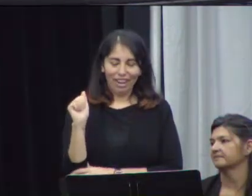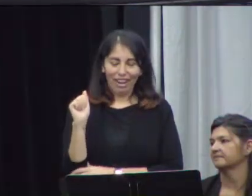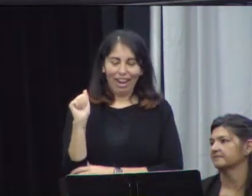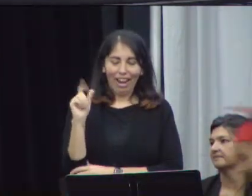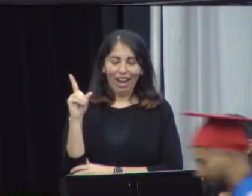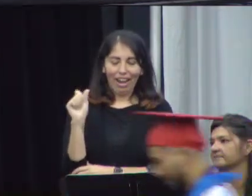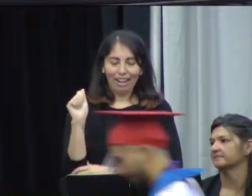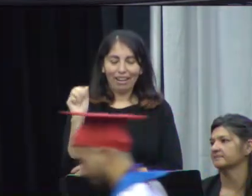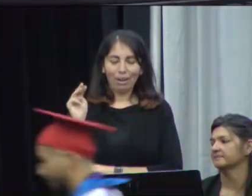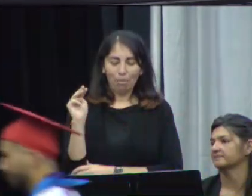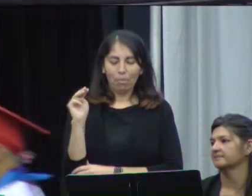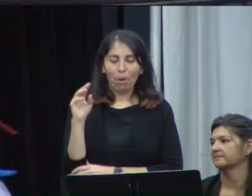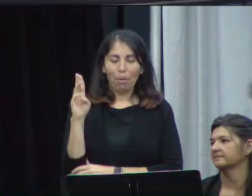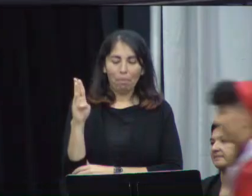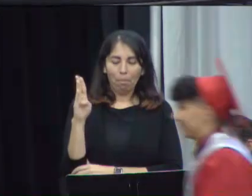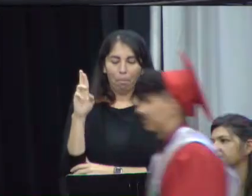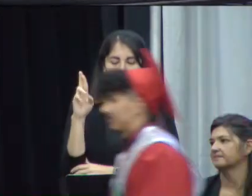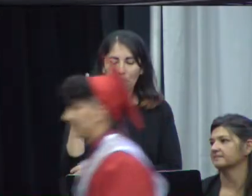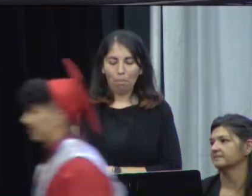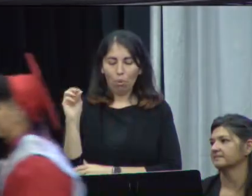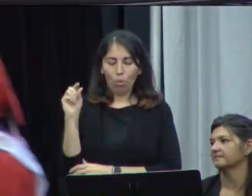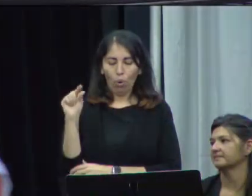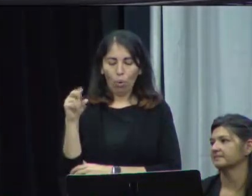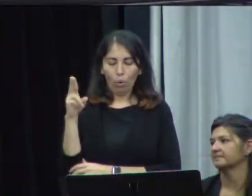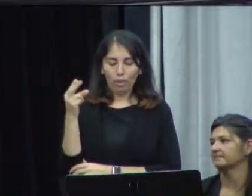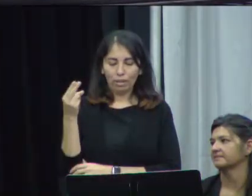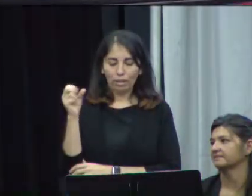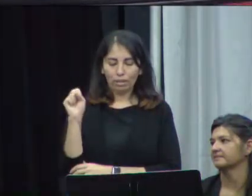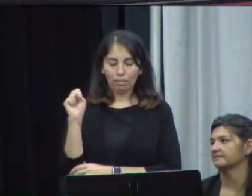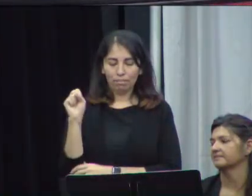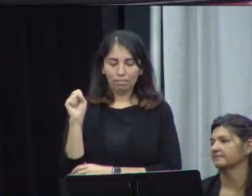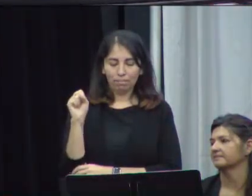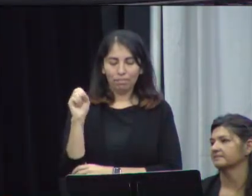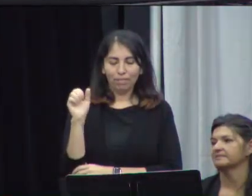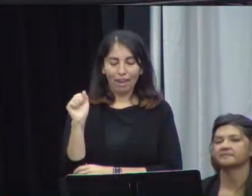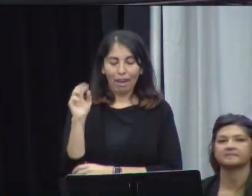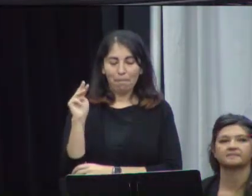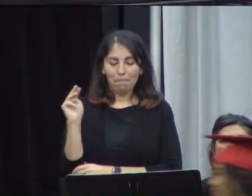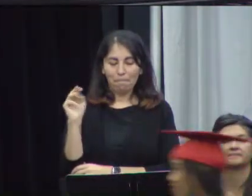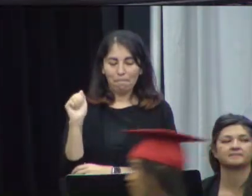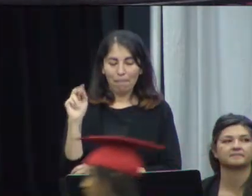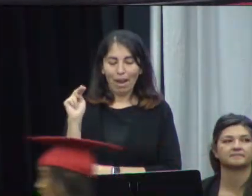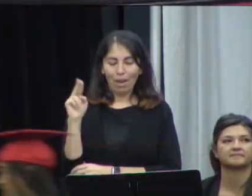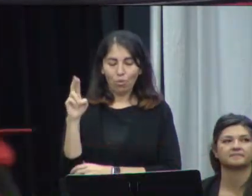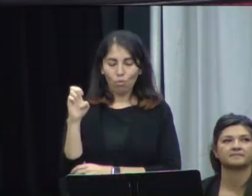Adam Burrows. (audience applauds) Emanuel Caguana.